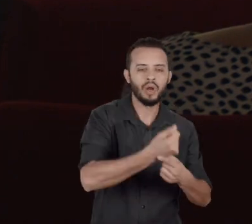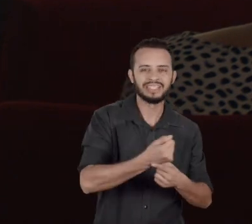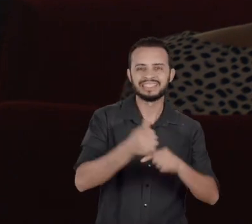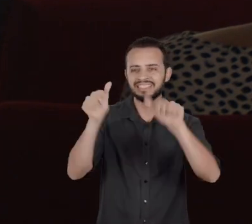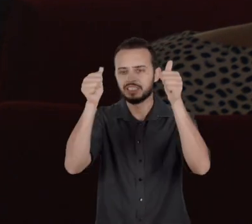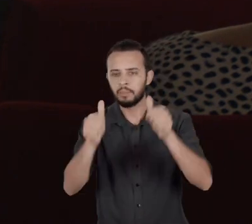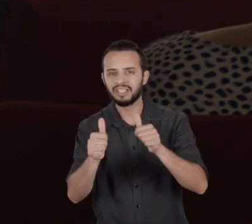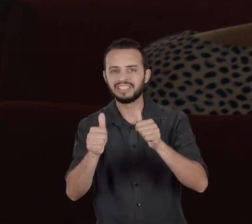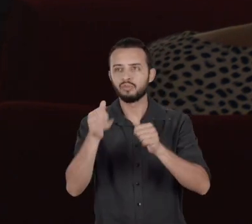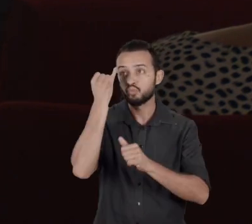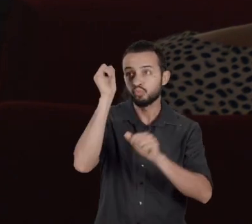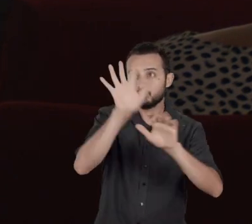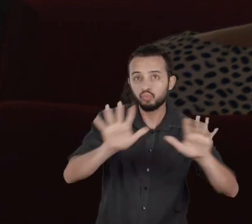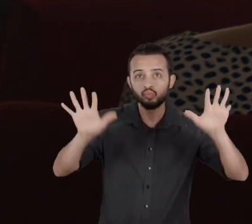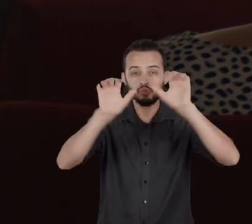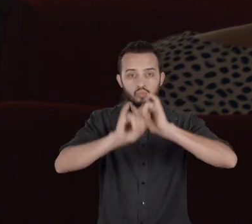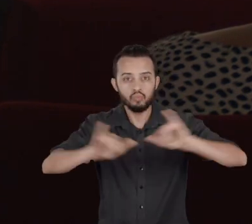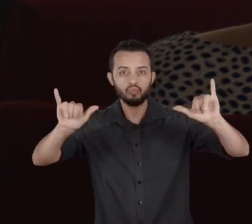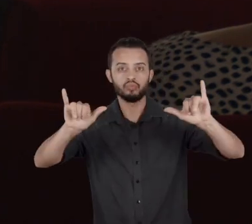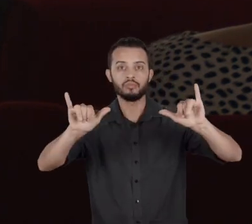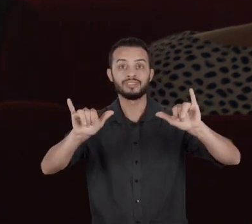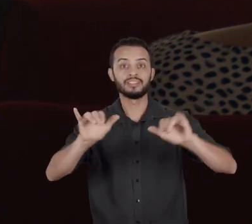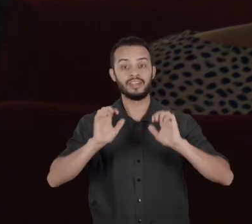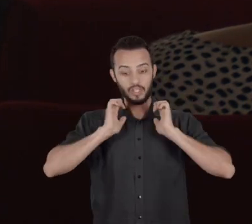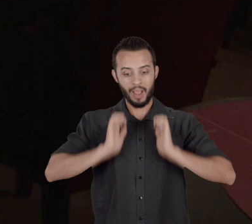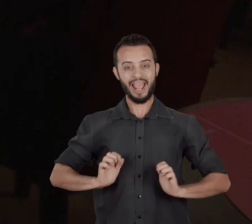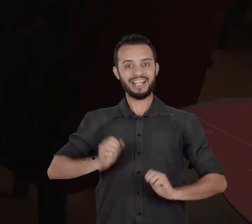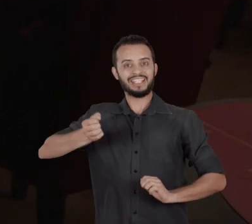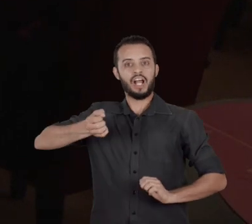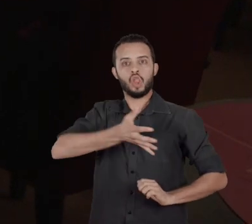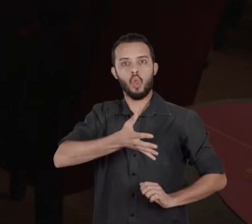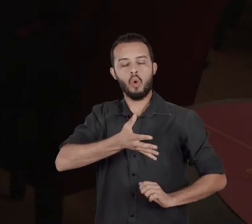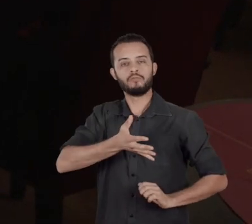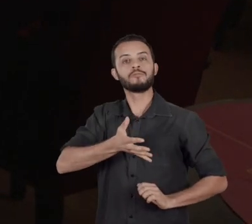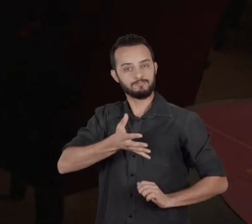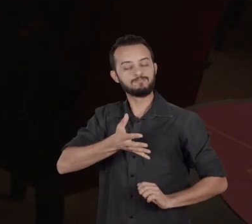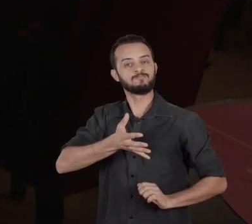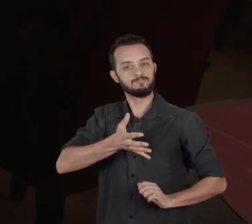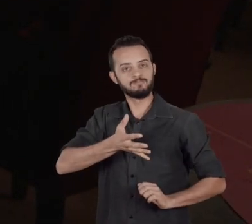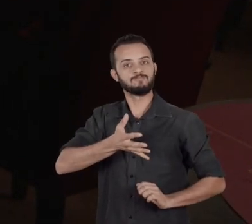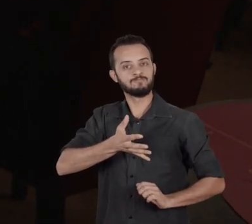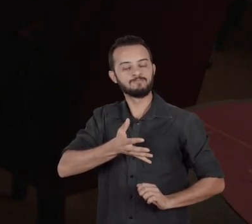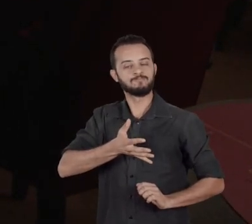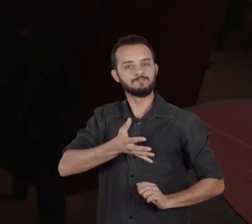a gente pode tentar construir uma nova ética, um novo ponto de vista para se pensar